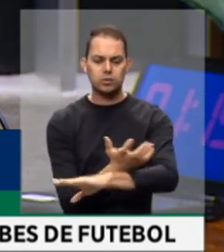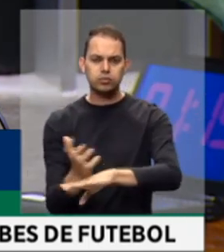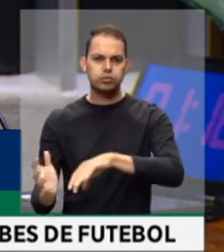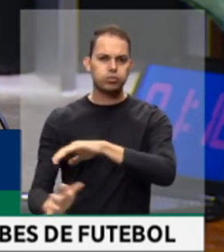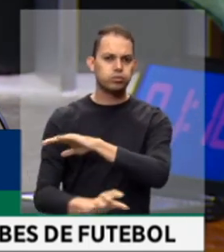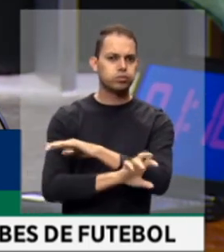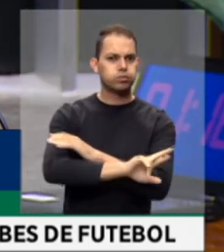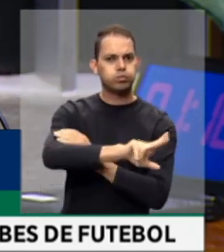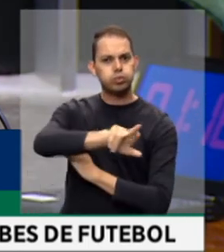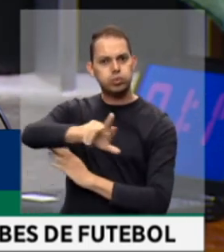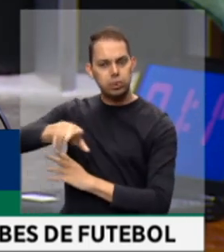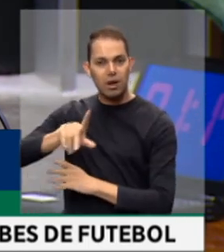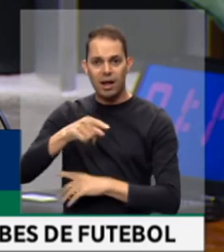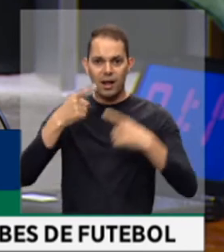ENTRE HUMANOS, A VIOLÊNCIA CONTRA A NATUREZA POTENCIALIZ